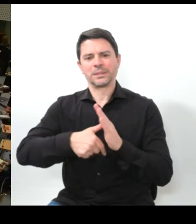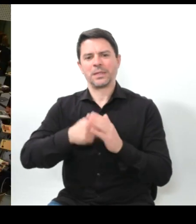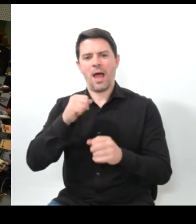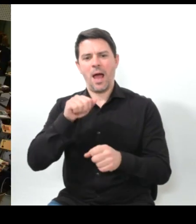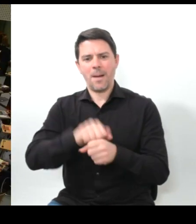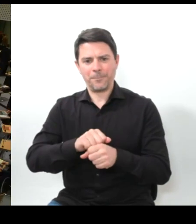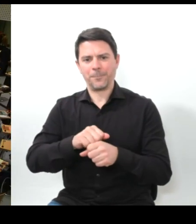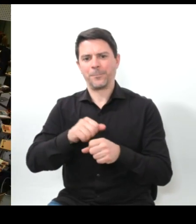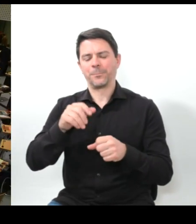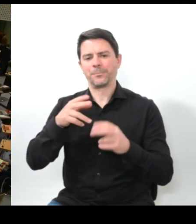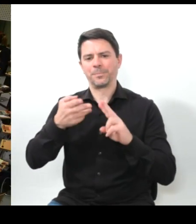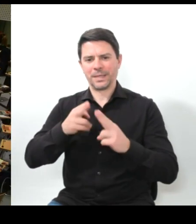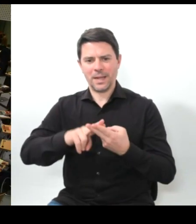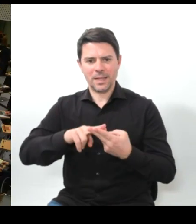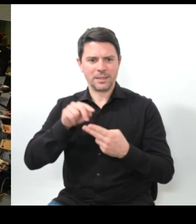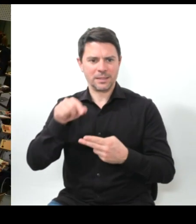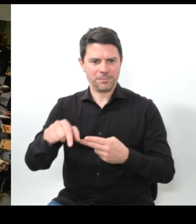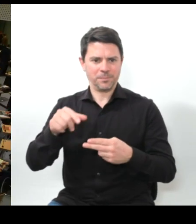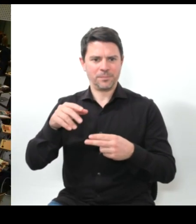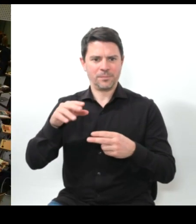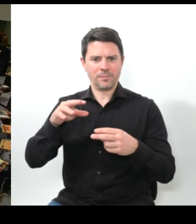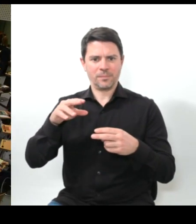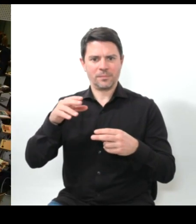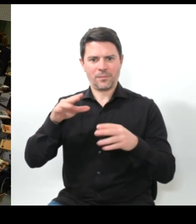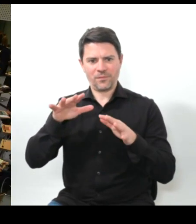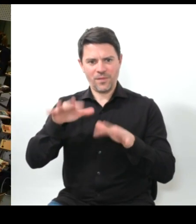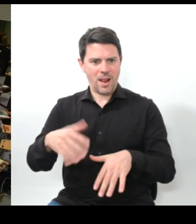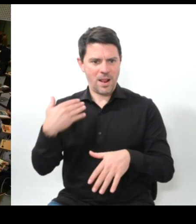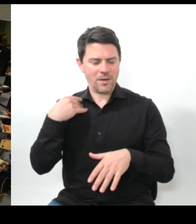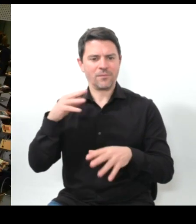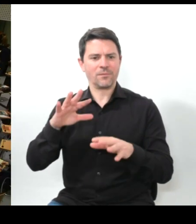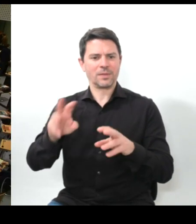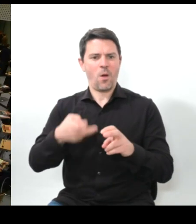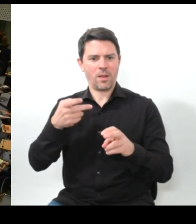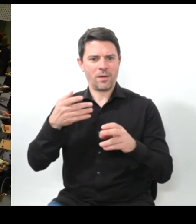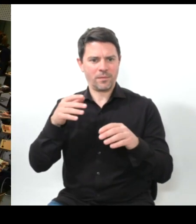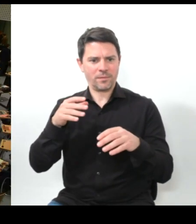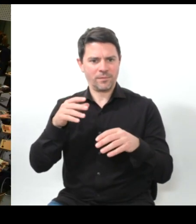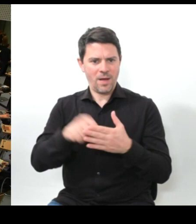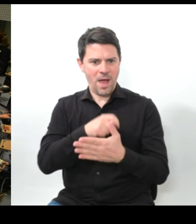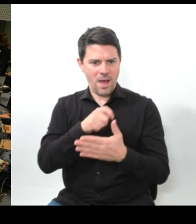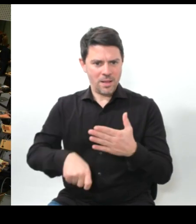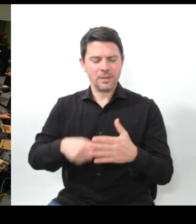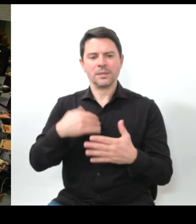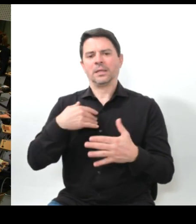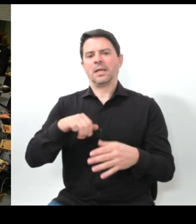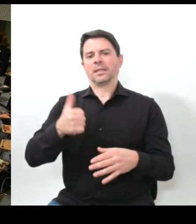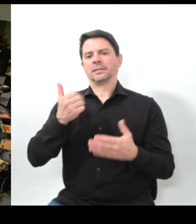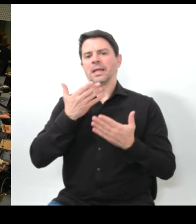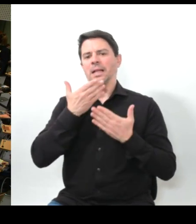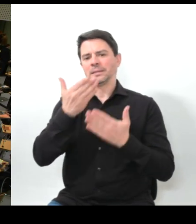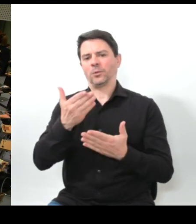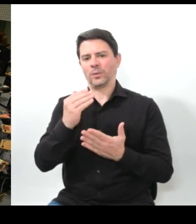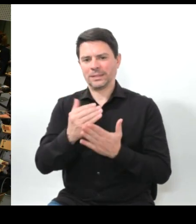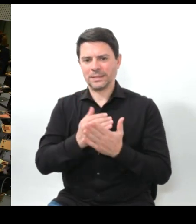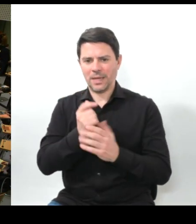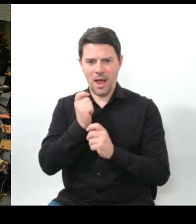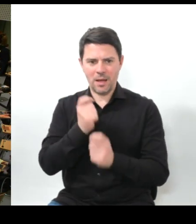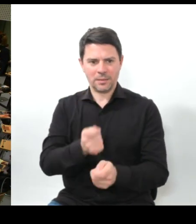Vielen Dank, Frau Präsidentin, liebe Kolleginnen und Kollegen! Der Präsident hat es heute zum Auftakt der Sitzung